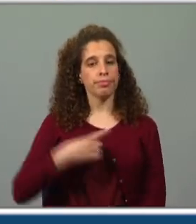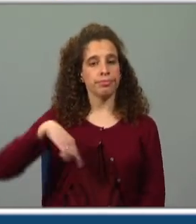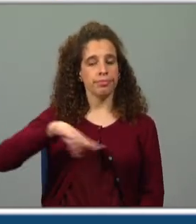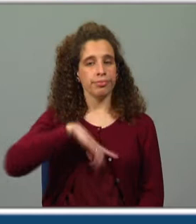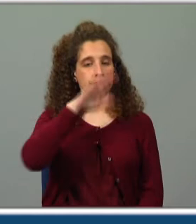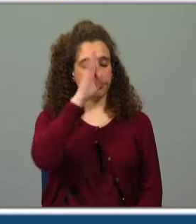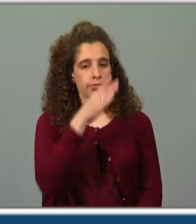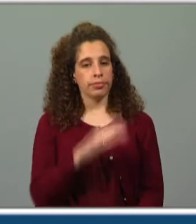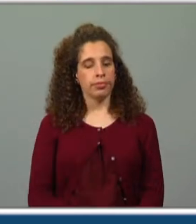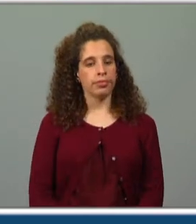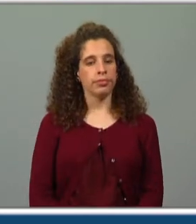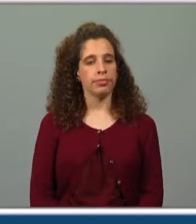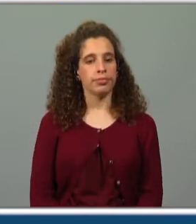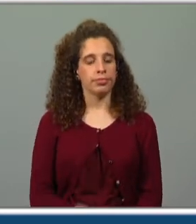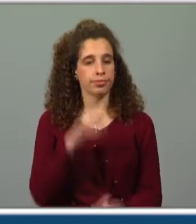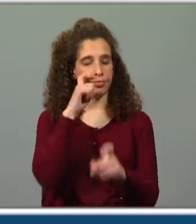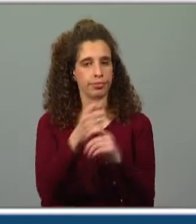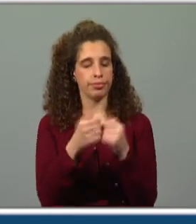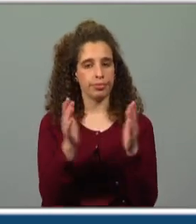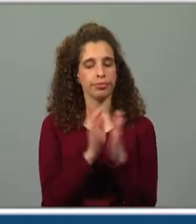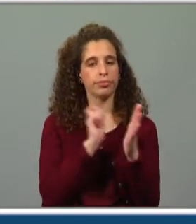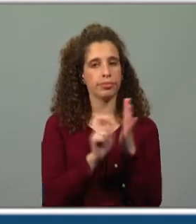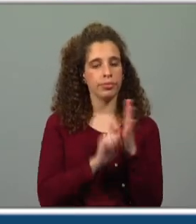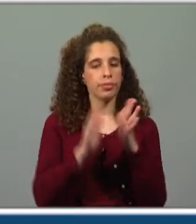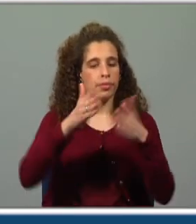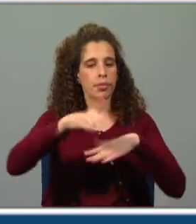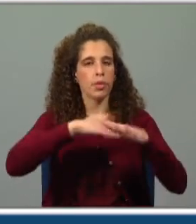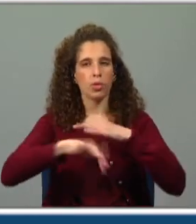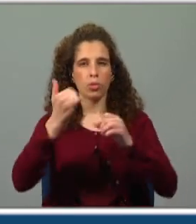que para além de rever o que escrevemos temos que fazer ainda uma outra coisa 除了回顧我們寫的我們必須做另一件事